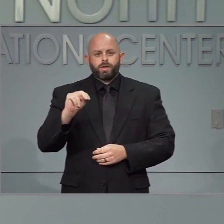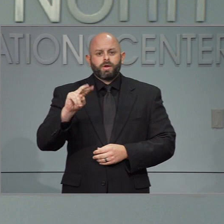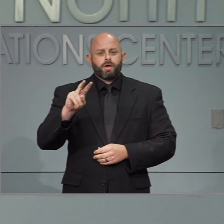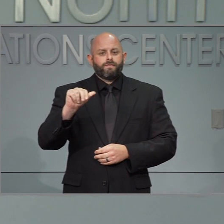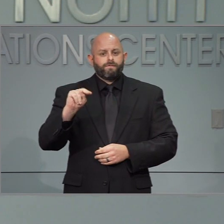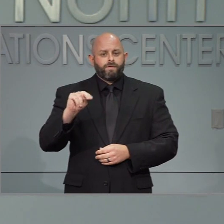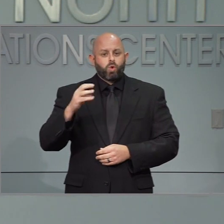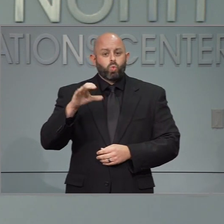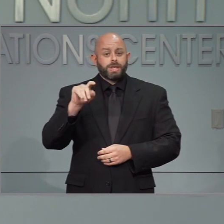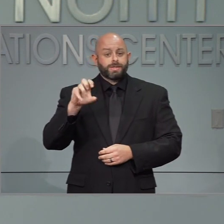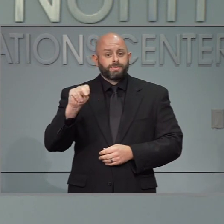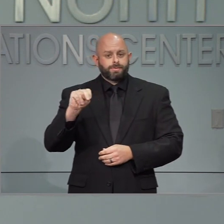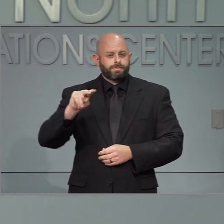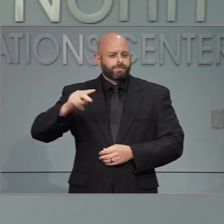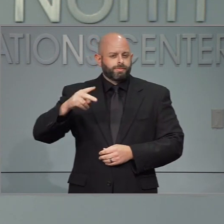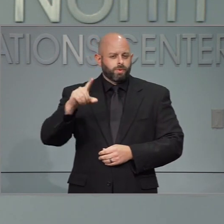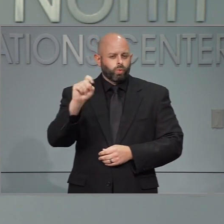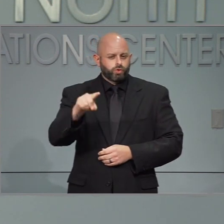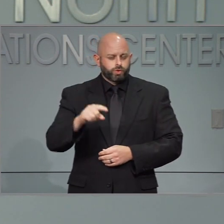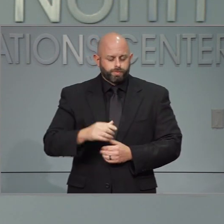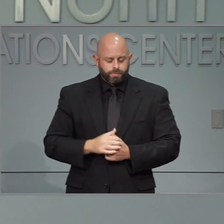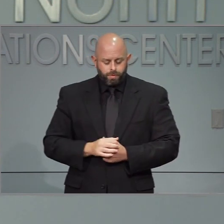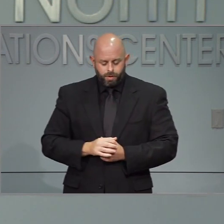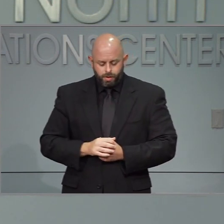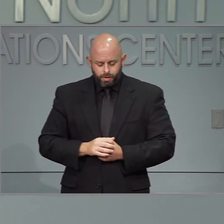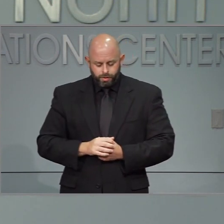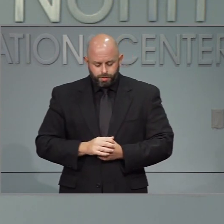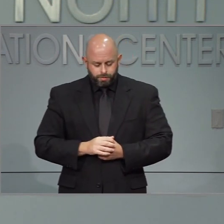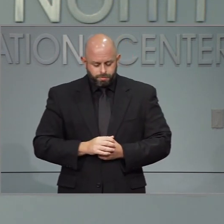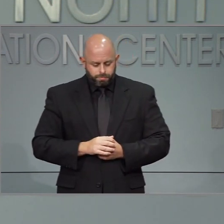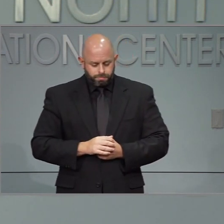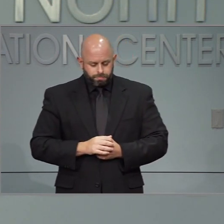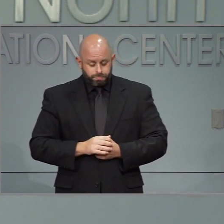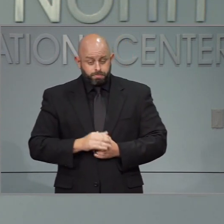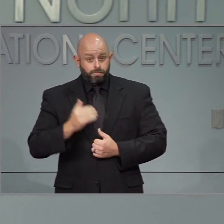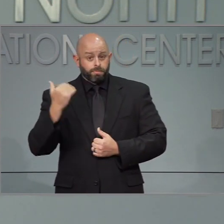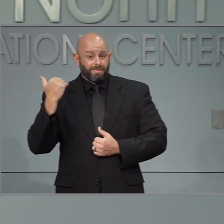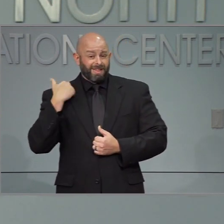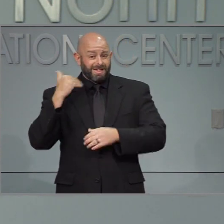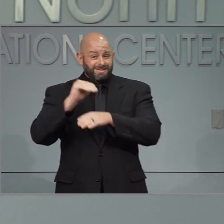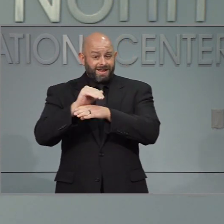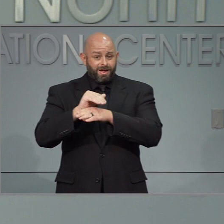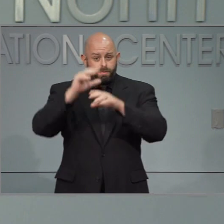De de seguimiento, se ubica en spectre. Después del debate de